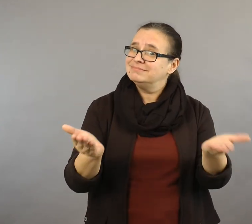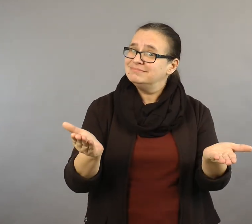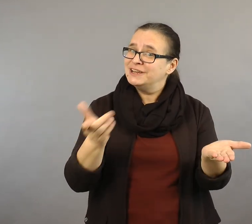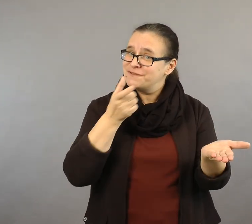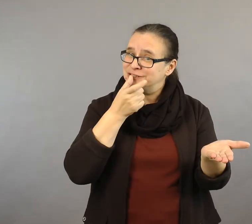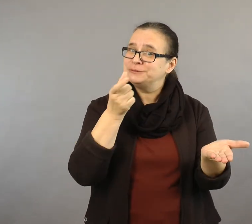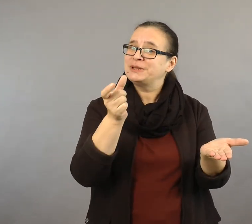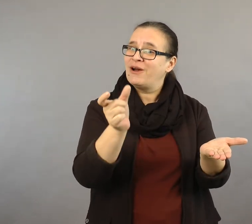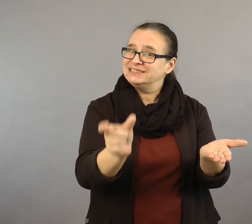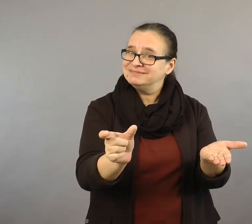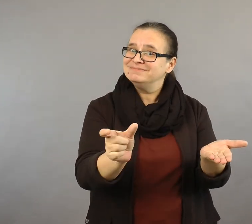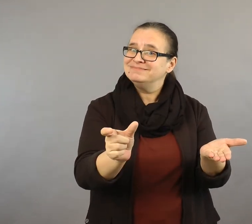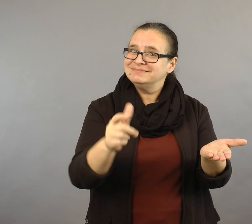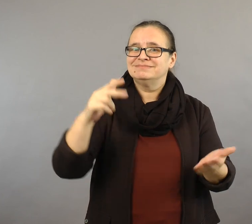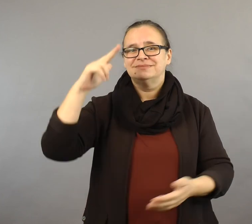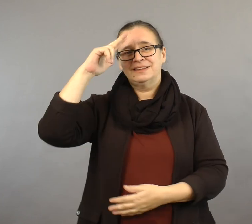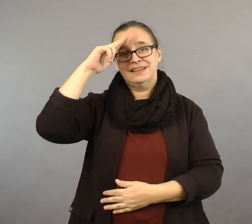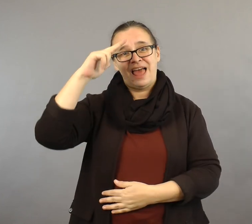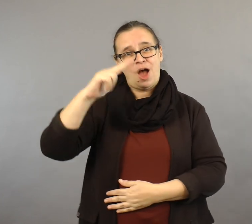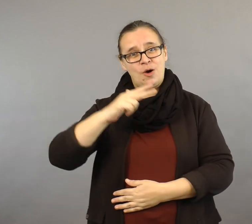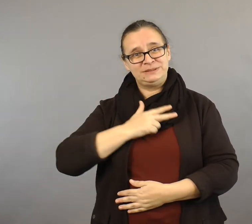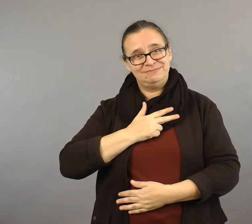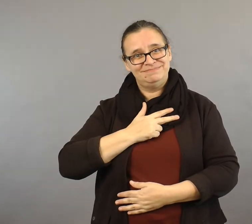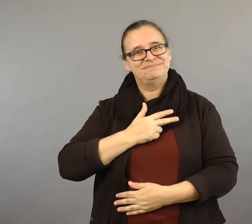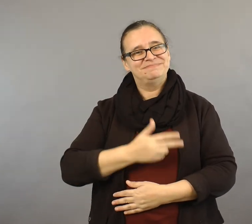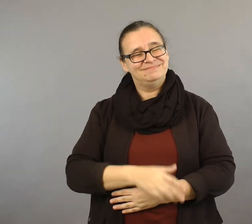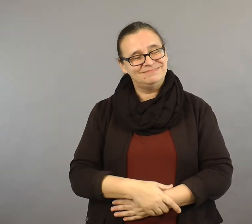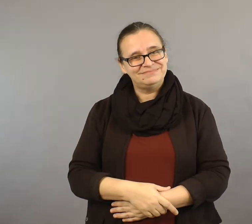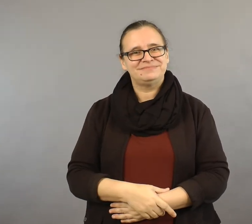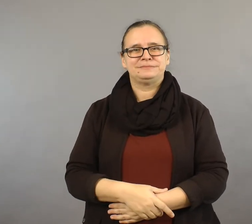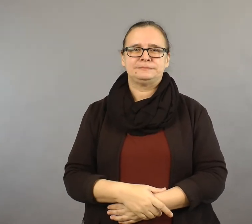So hat Gott das versprochen! So kann ich glauben!